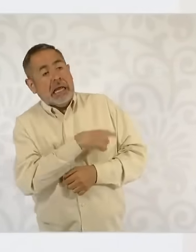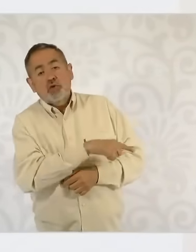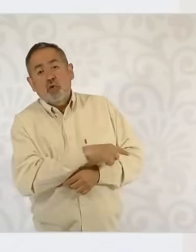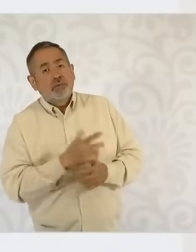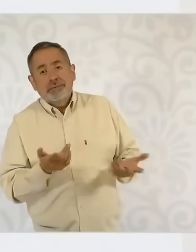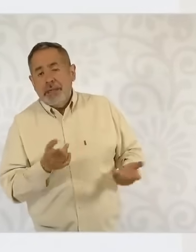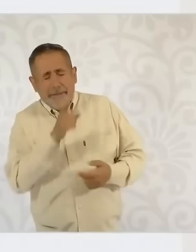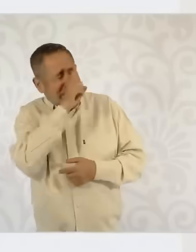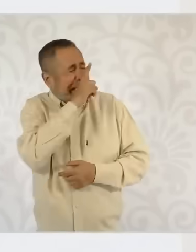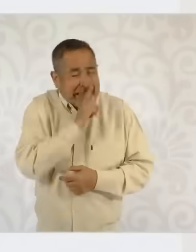Una mentira